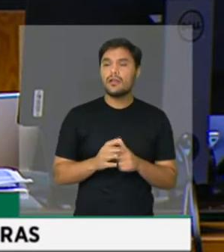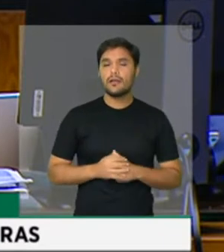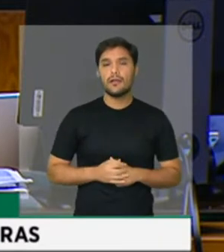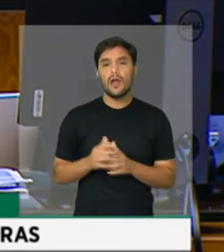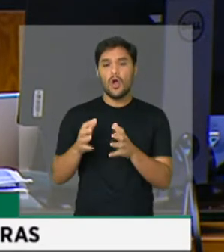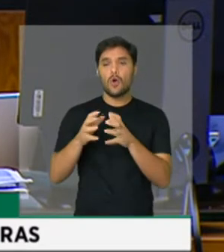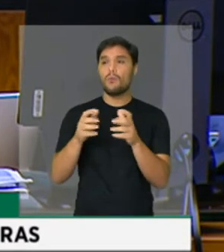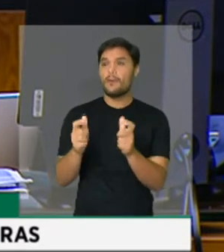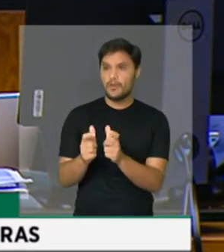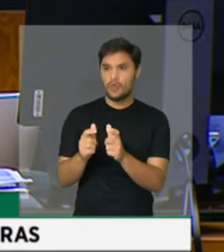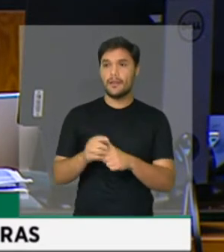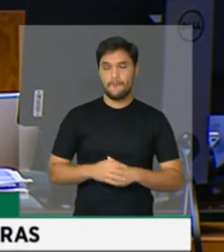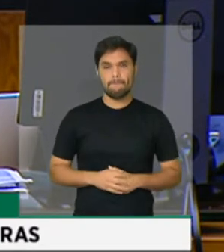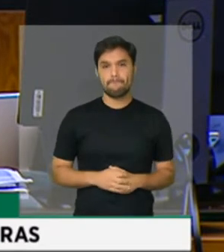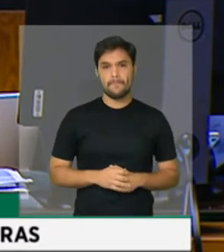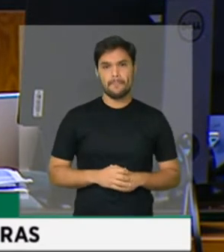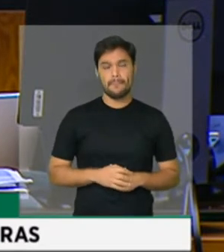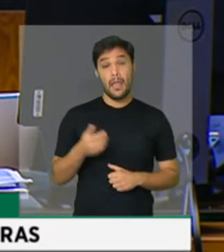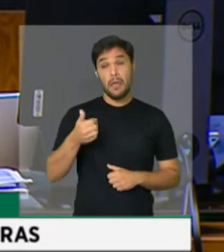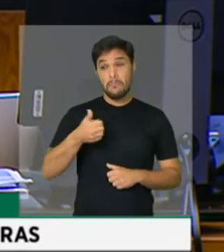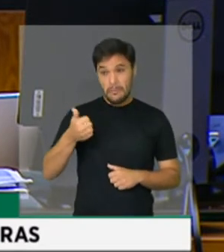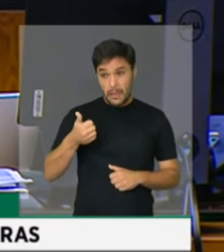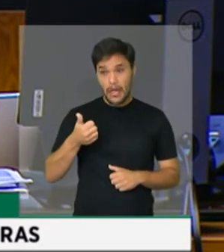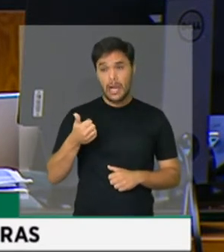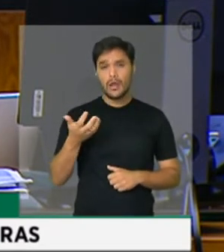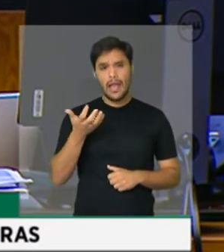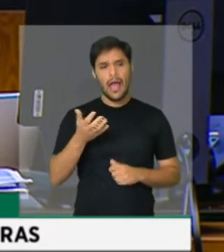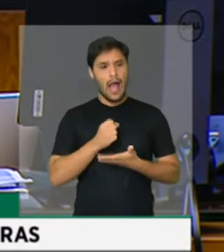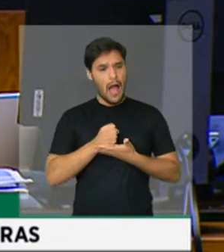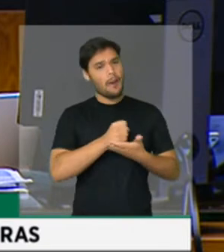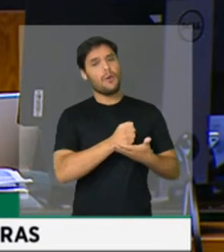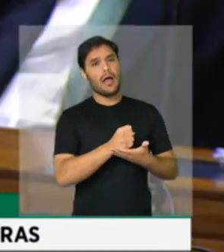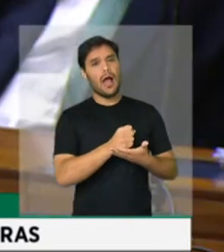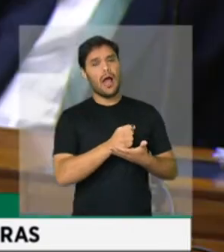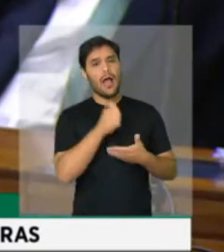DO DEPUTADO RODRIGO DE CASTRO, DO PSDB, VOSSA EXCELÊNCIA USARÁO TEMPO DE LÍDER TAMBÉ